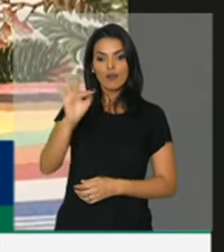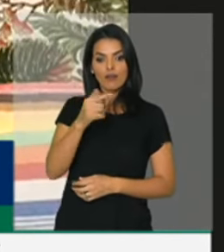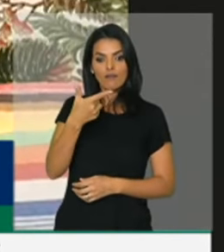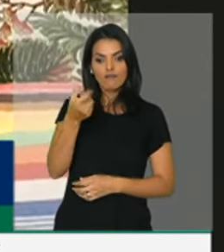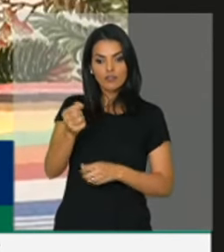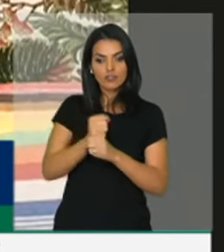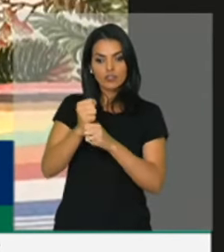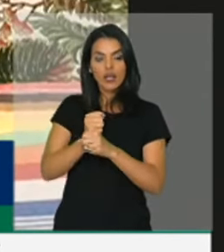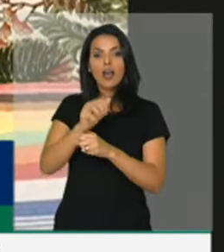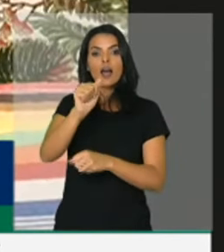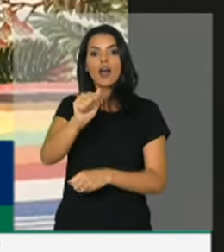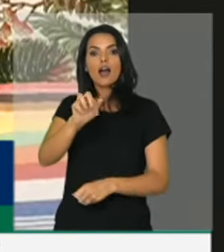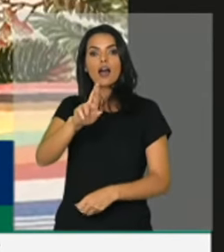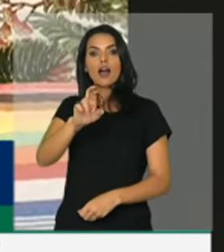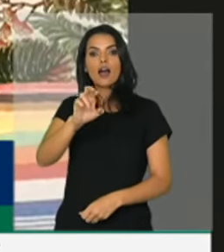SIDO MUITO DOLORIDO PERDER